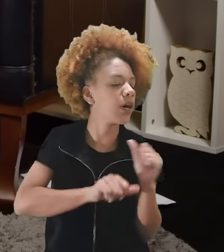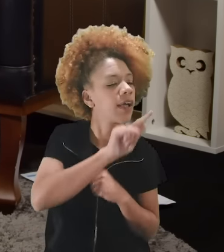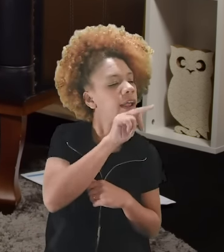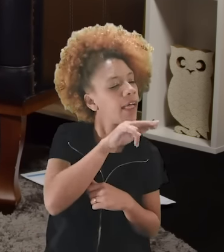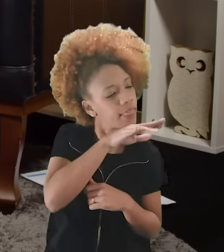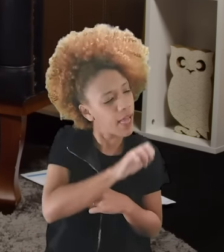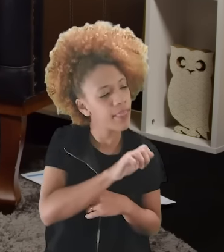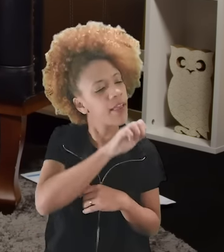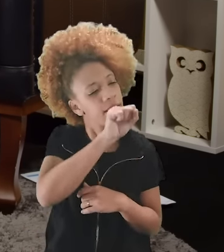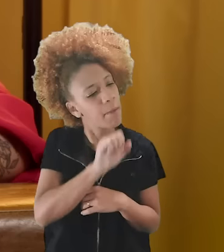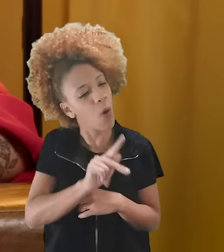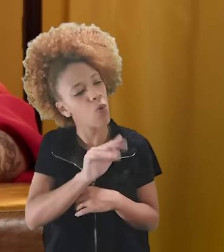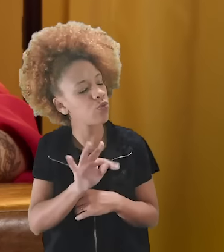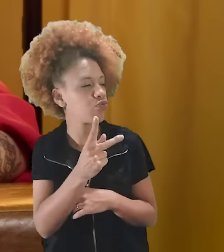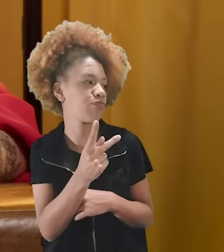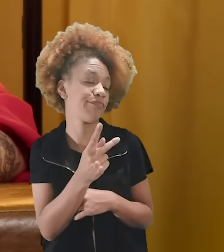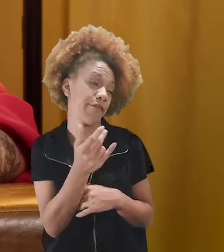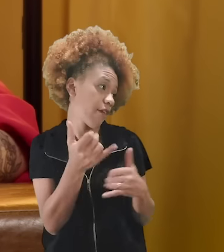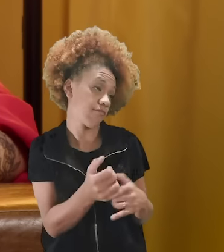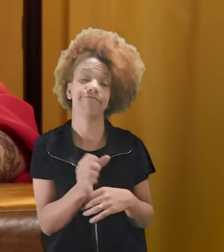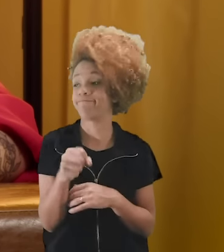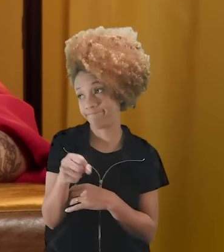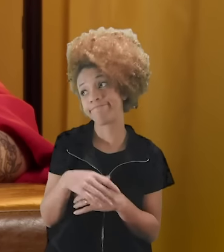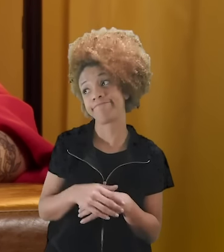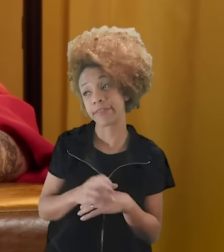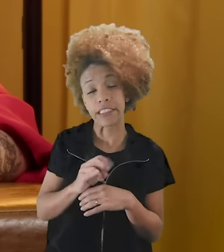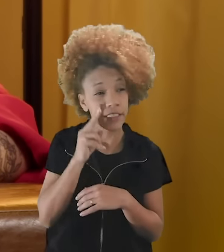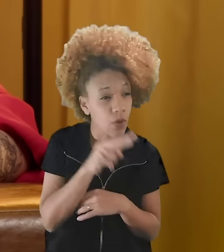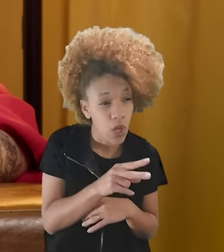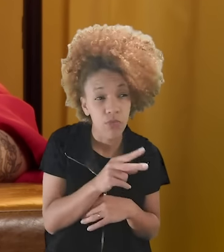você tá ferrado exato você tem que cara o que eu faço quando eu erro se eu vejo que é algo muito